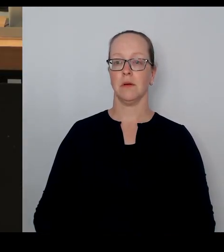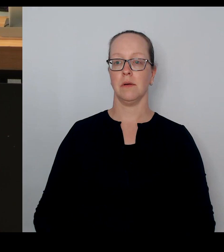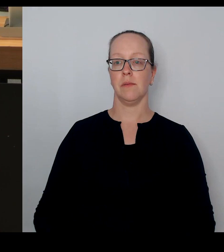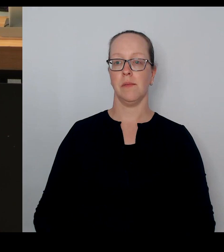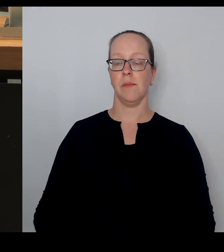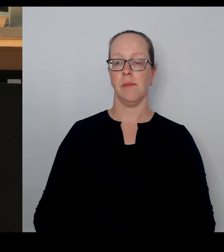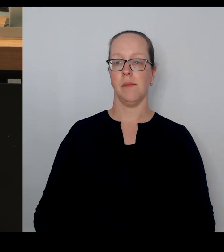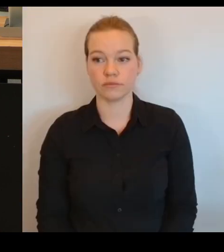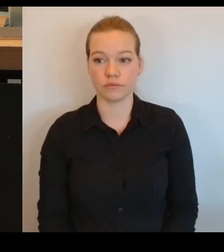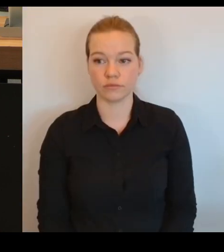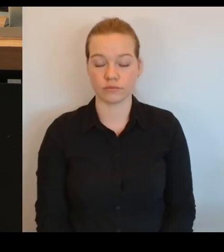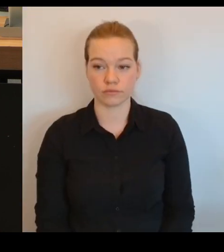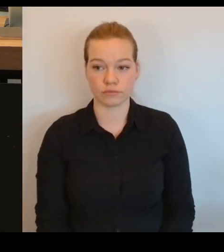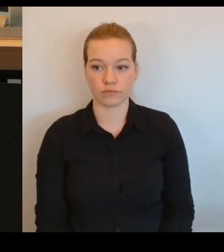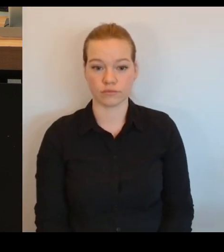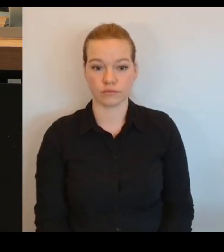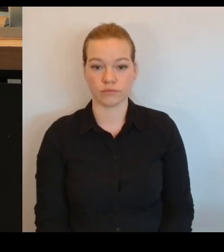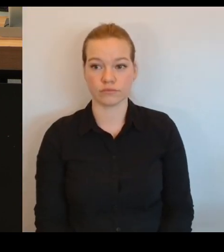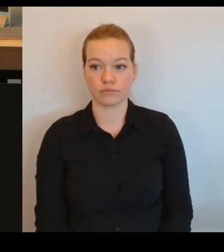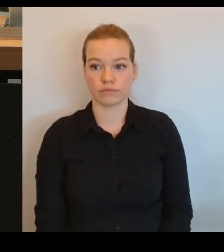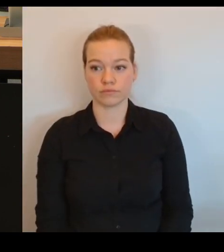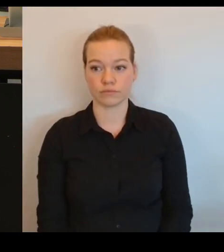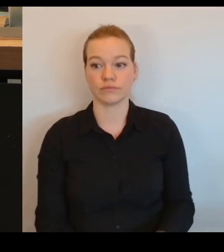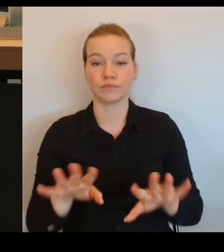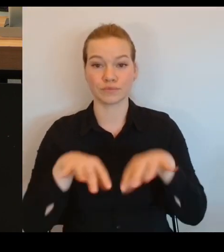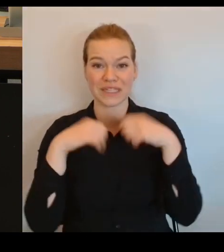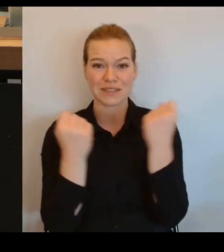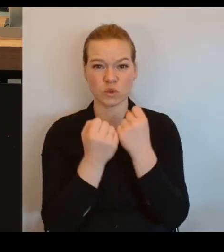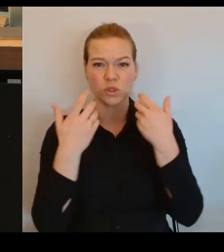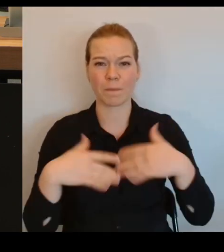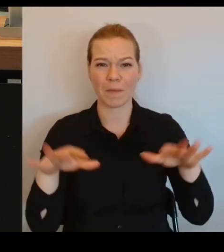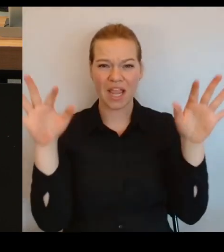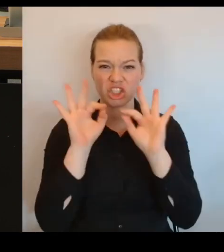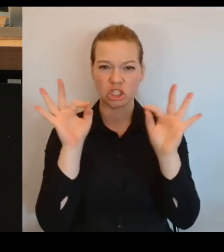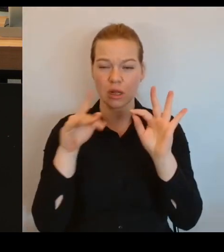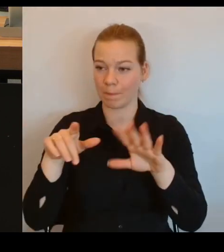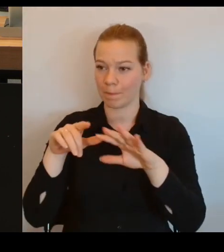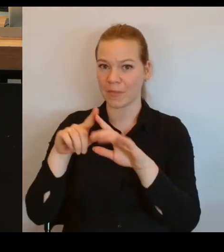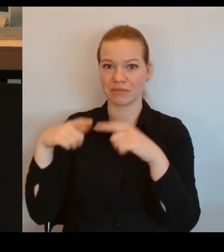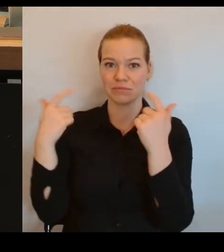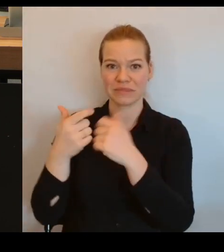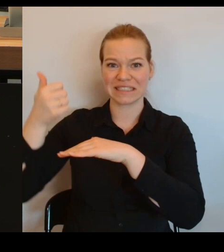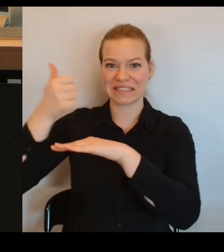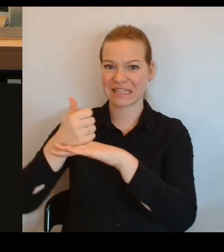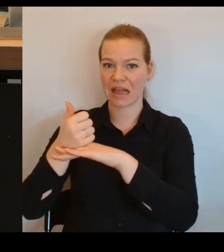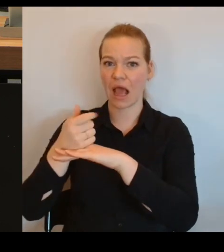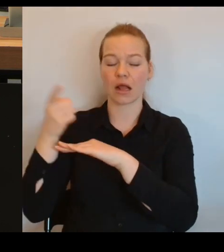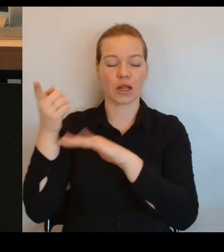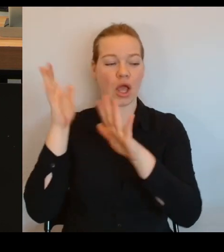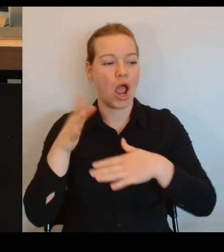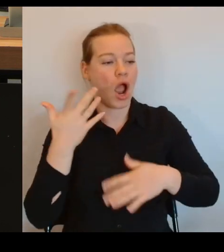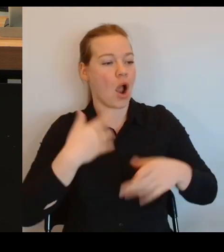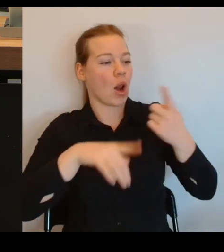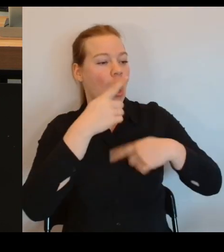Herr Kraft, ich bin da nicht Ihrer Meinung, dass das jetzt einfach damit getan ist, wie eine Otto Braun Straße Radverkehr statt Busspur,